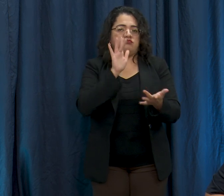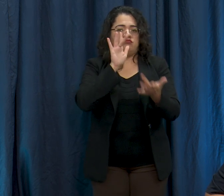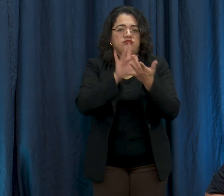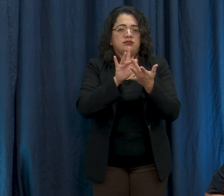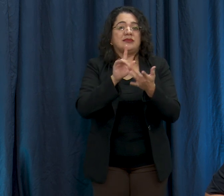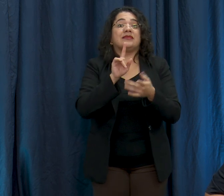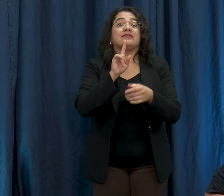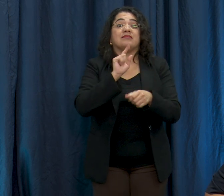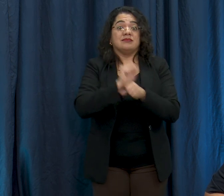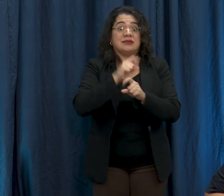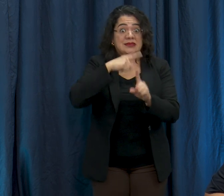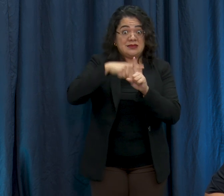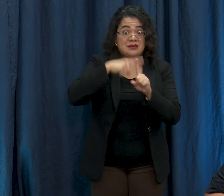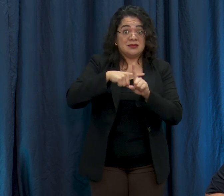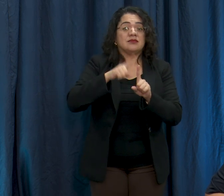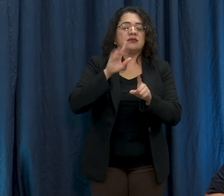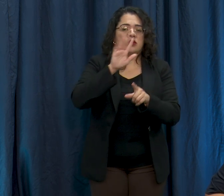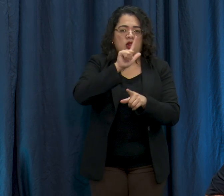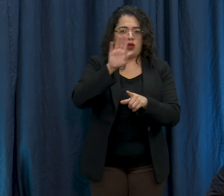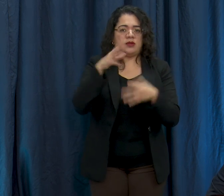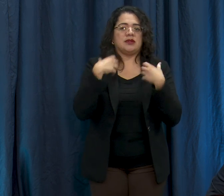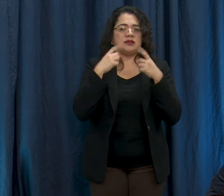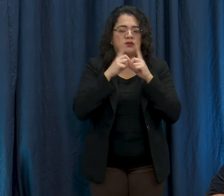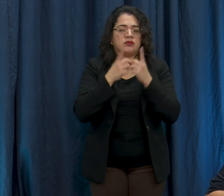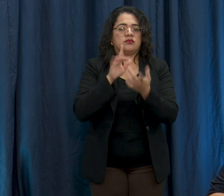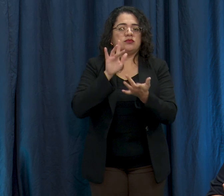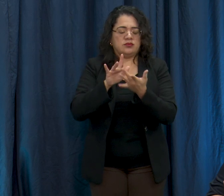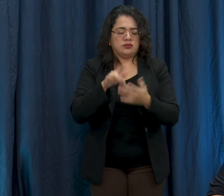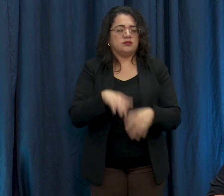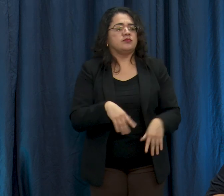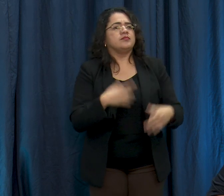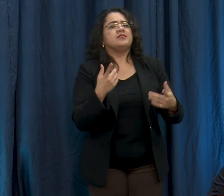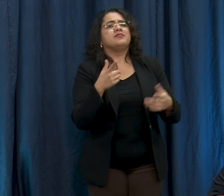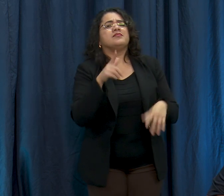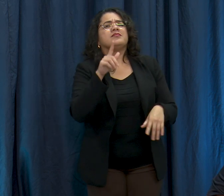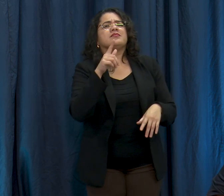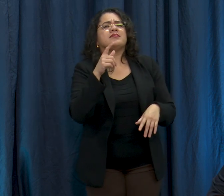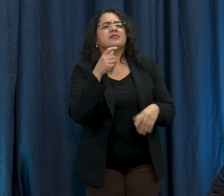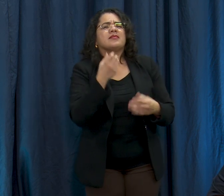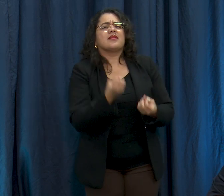beach aproximadamente ambystoma pregunta de cuantos exámenes hemos hecho en la